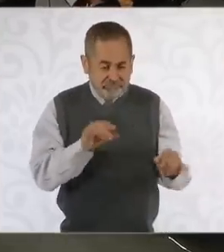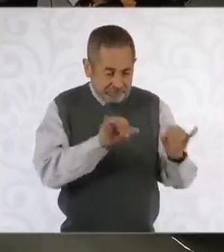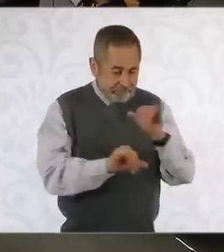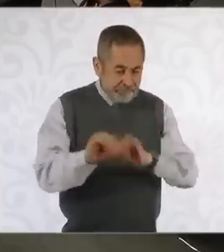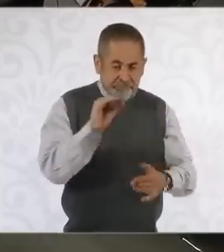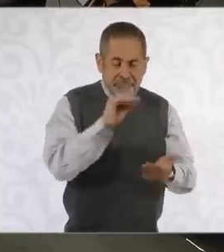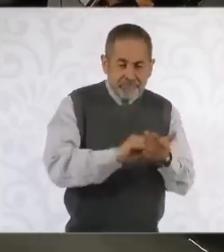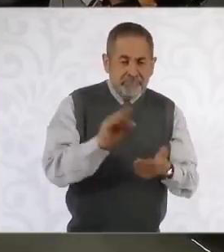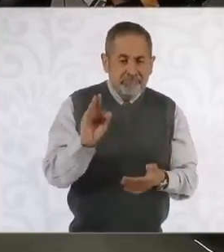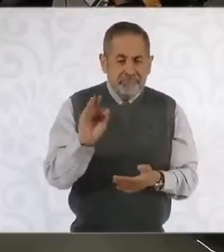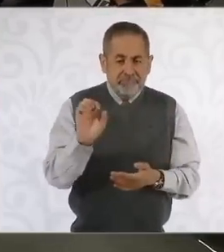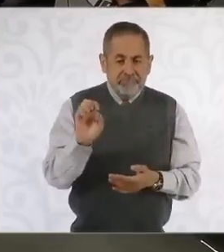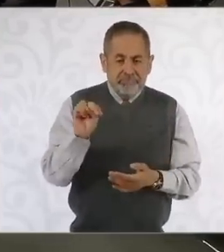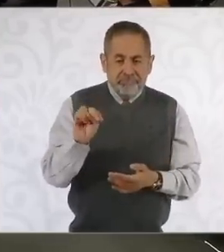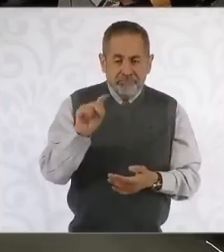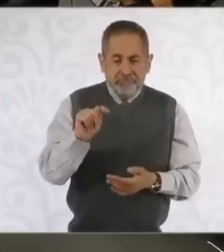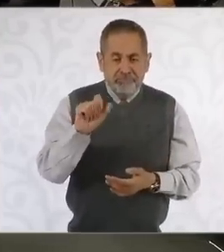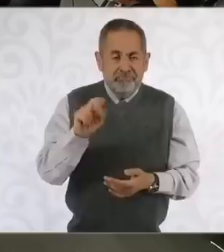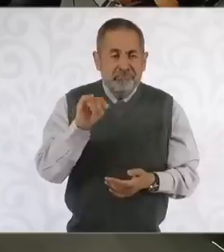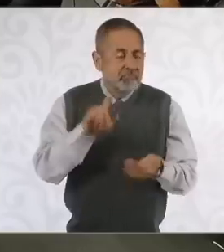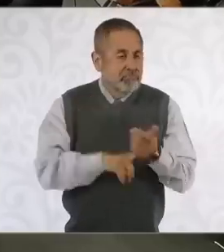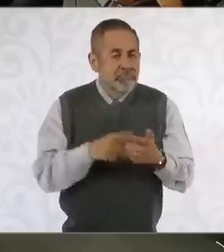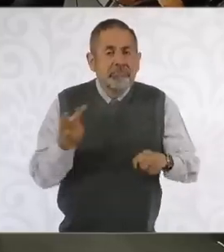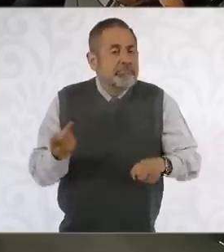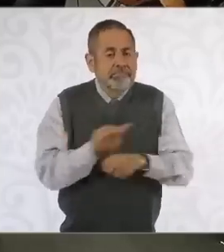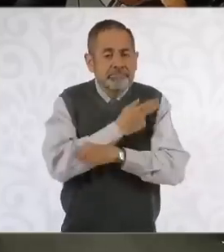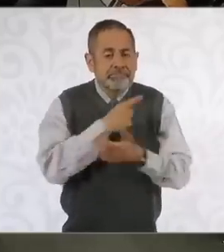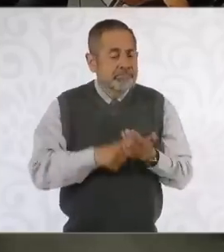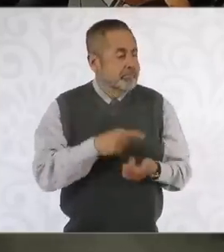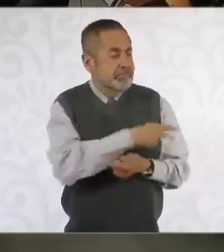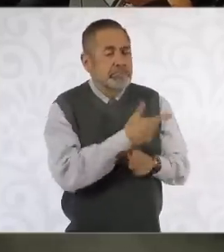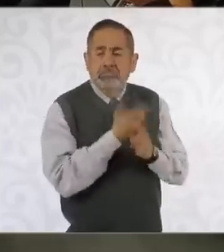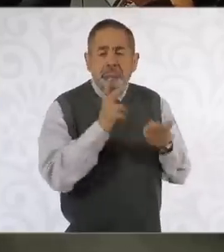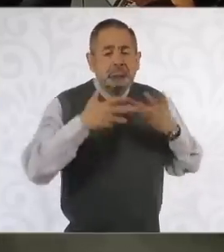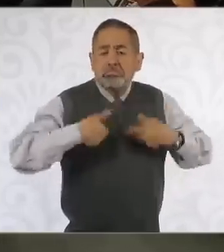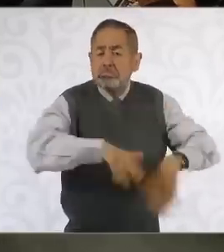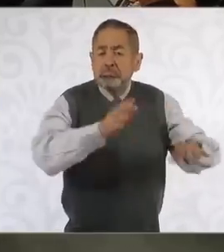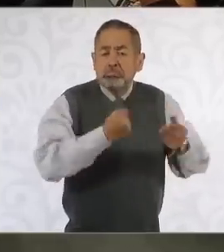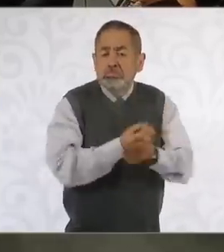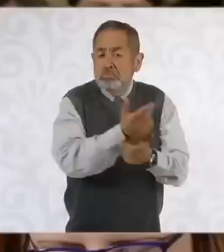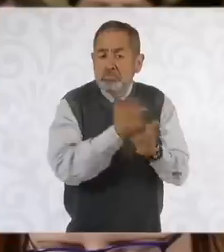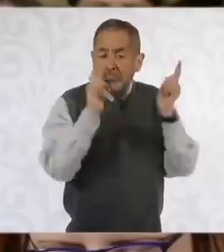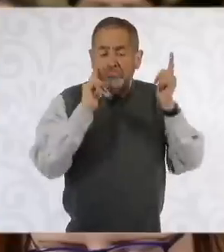el fentanilo etcétera En qué momento presidenta y cómo se está previendo esto el trabajo para evitar